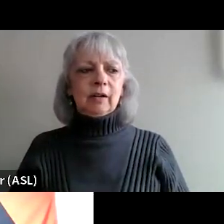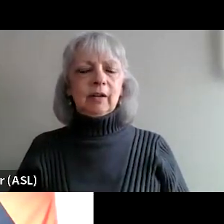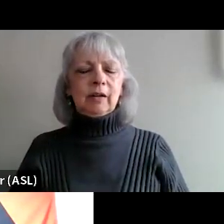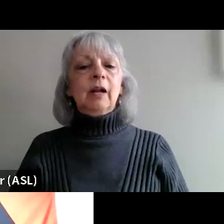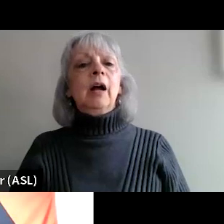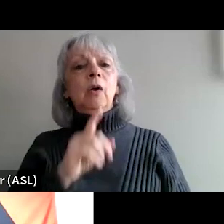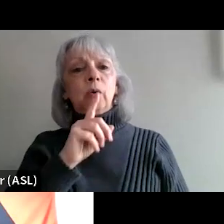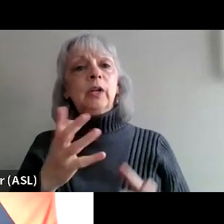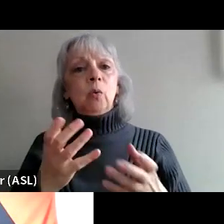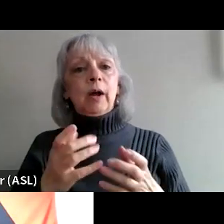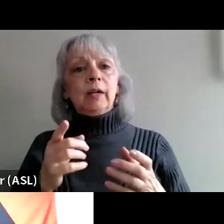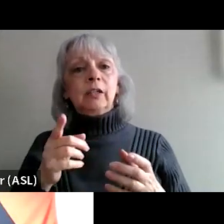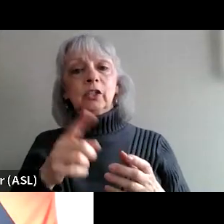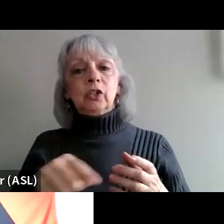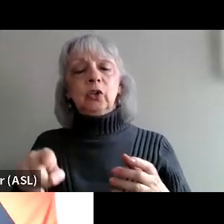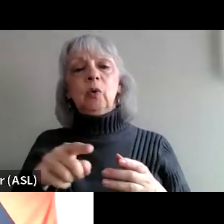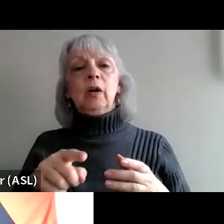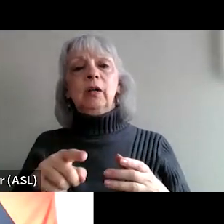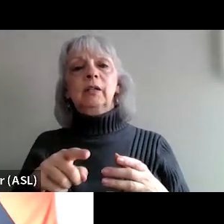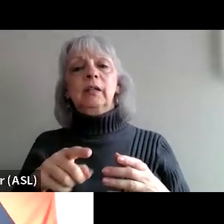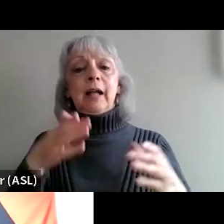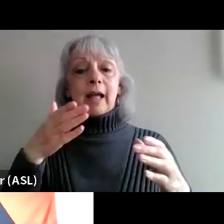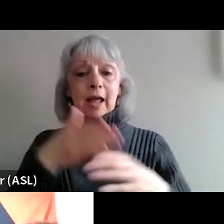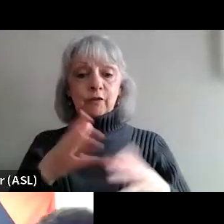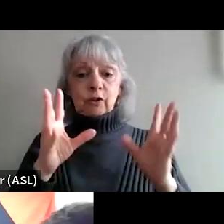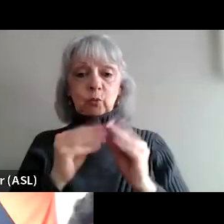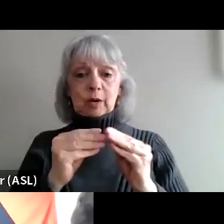que al terminar este seminario web sepan la importancia